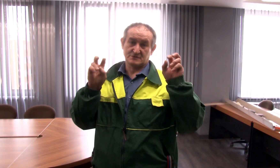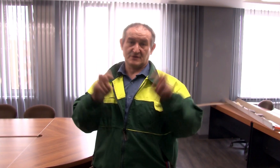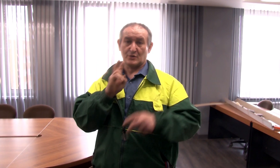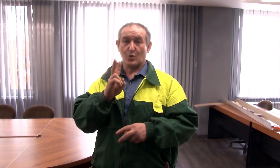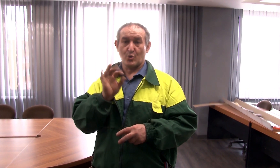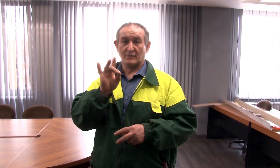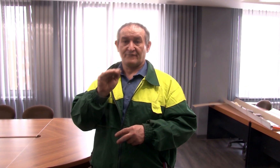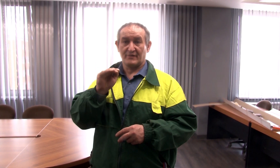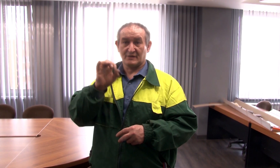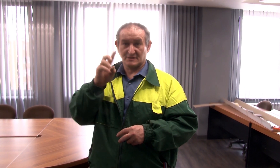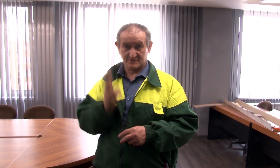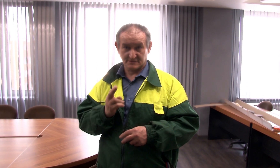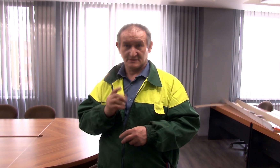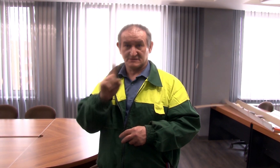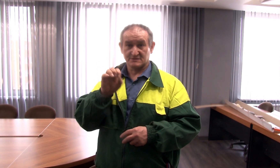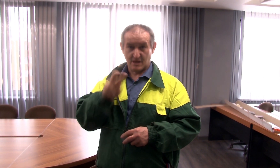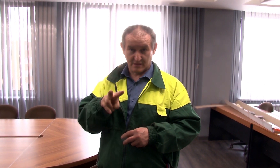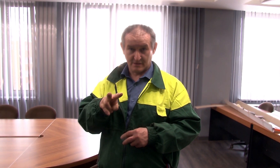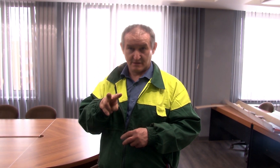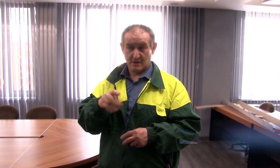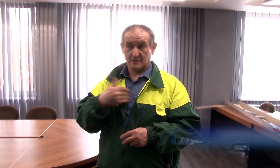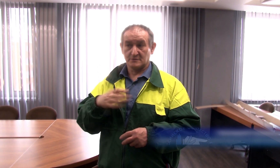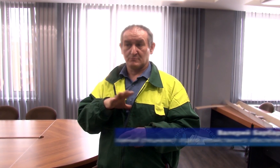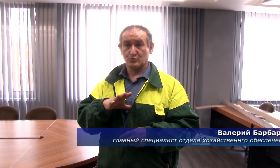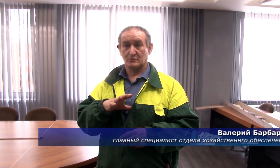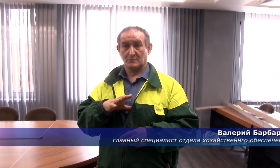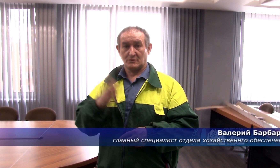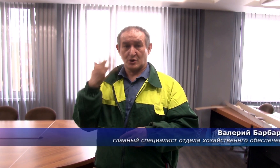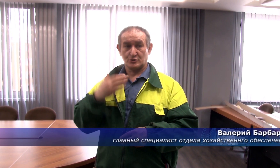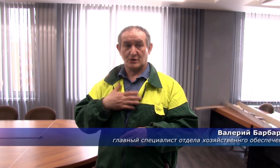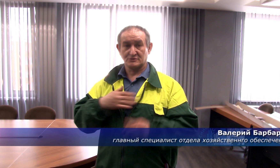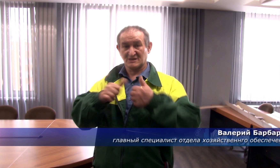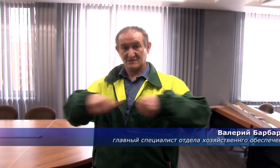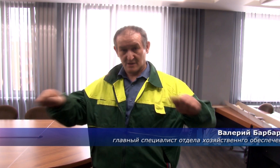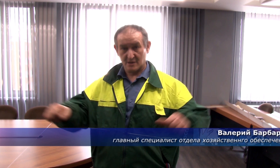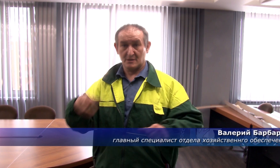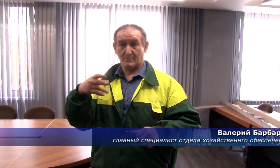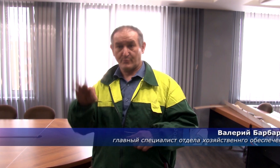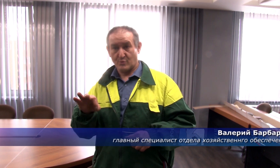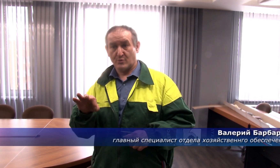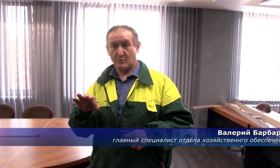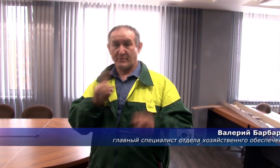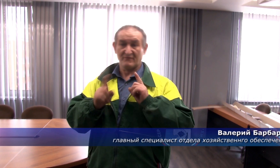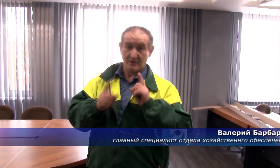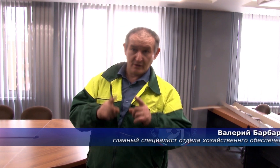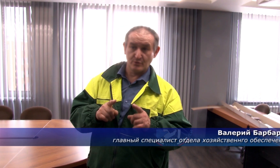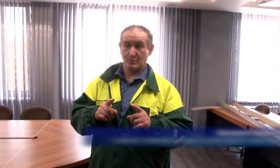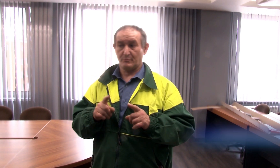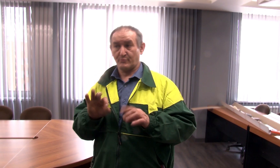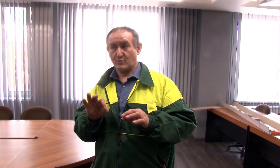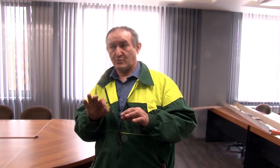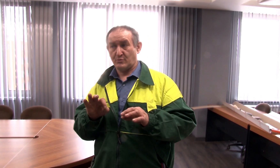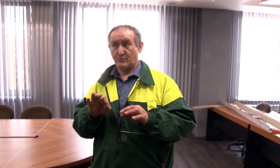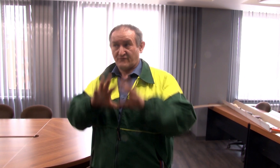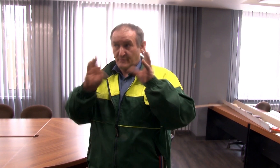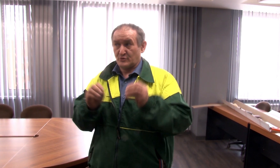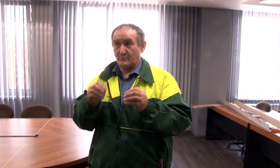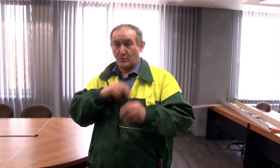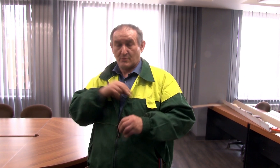Мы находимся в конферец-зале. Здесь будут проводиться, как раньше, заседания правления, совещания по рабочим темам.